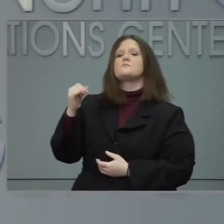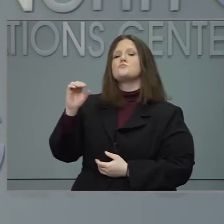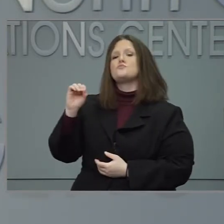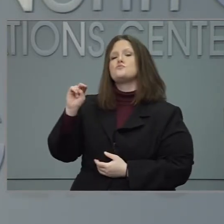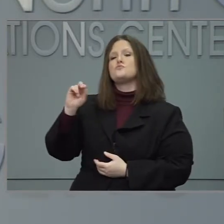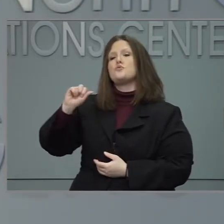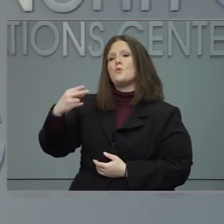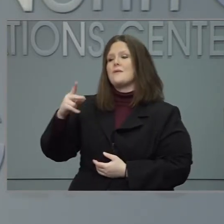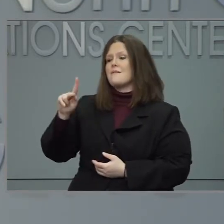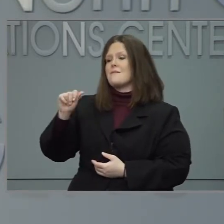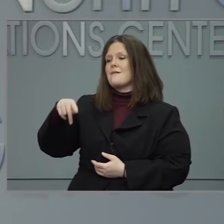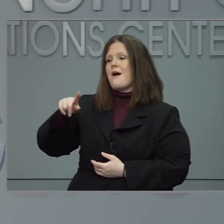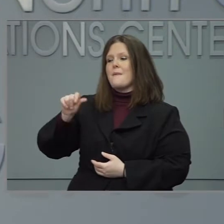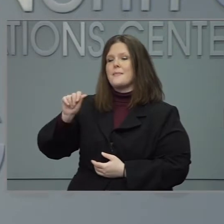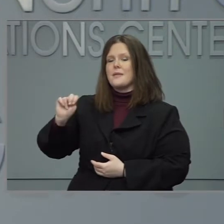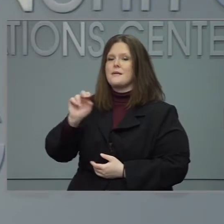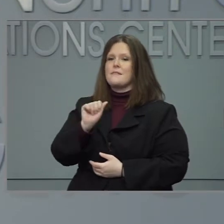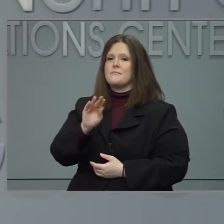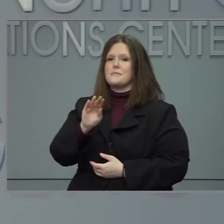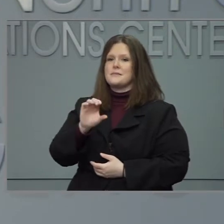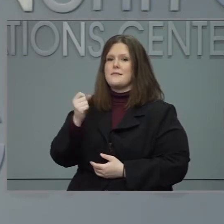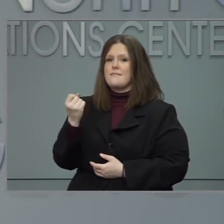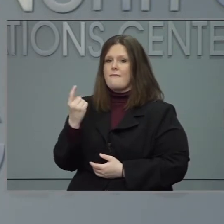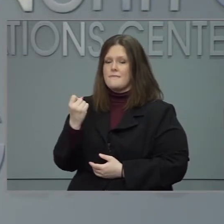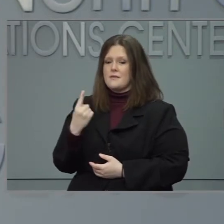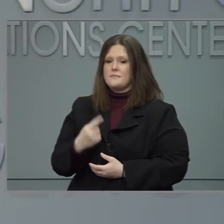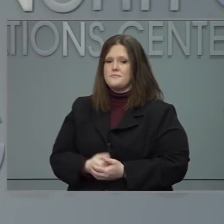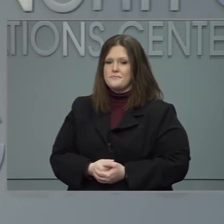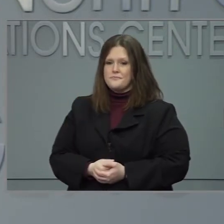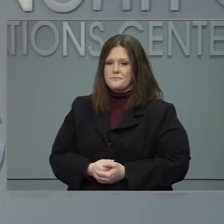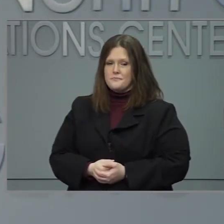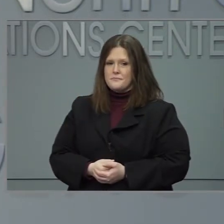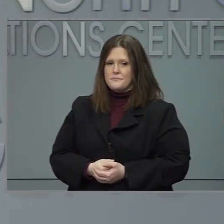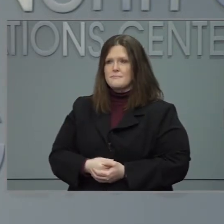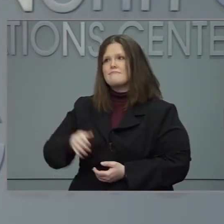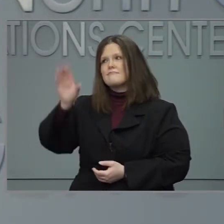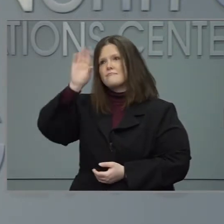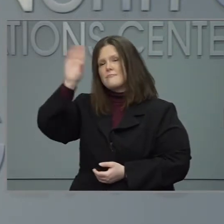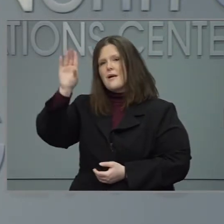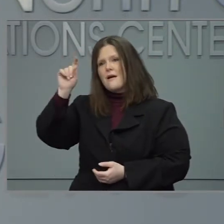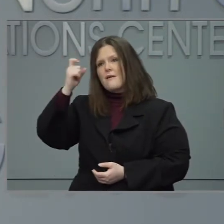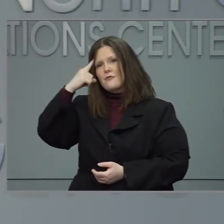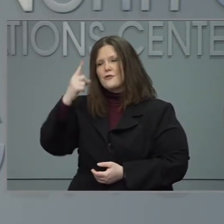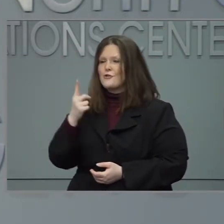Yo no es que y si en la den.